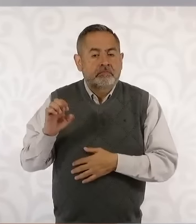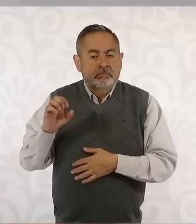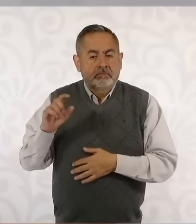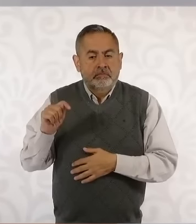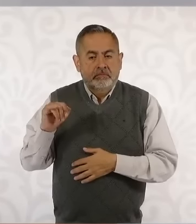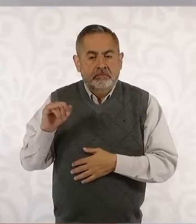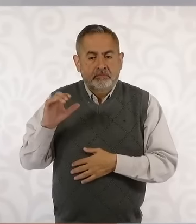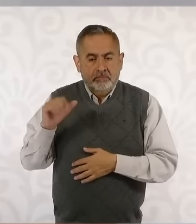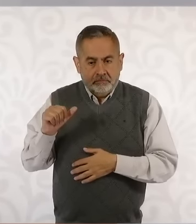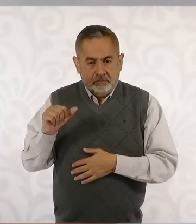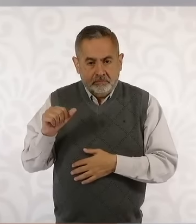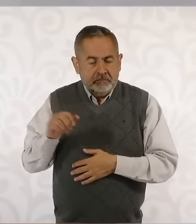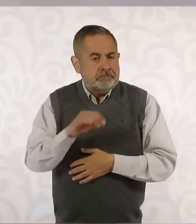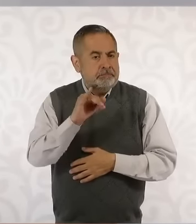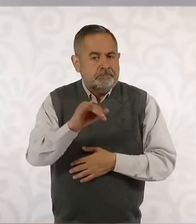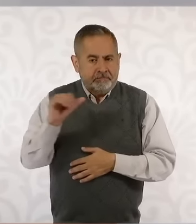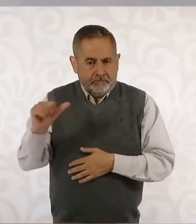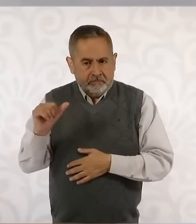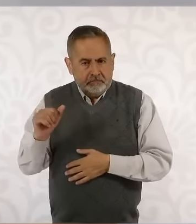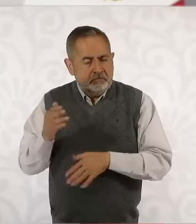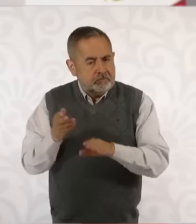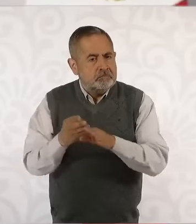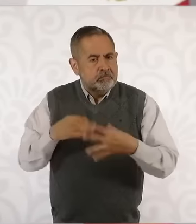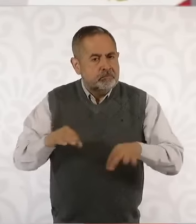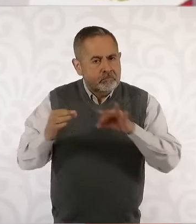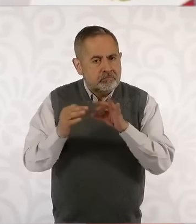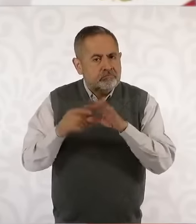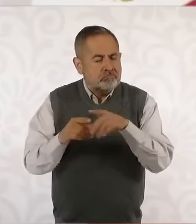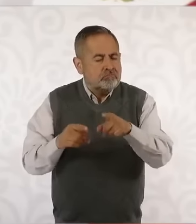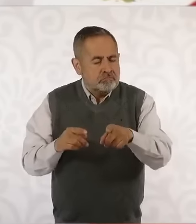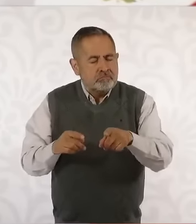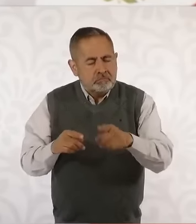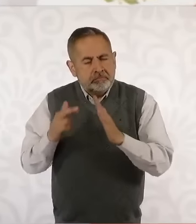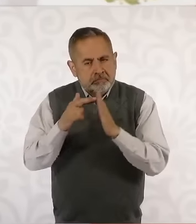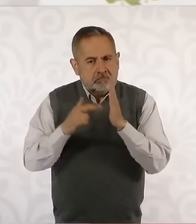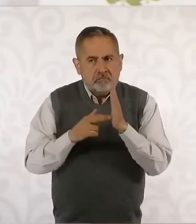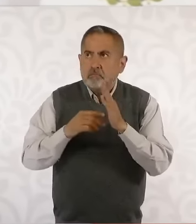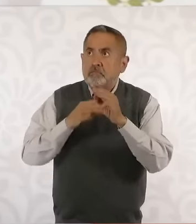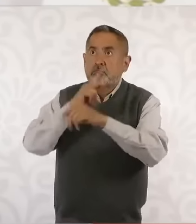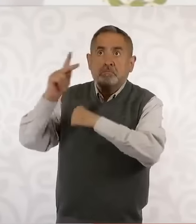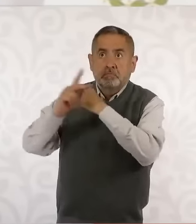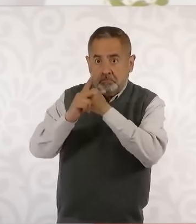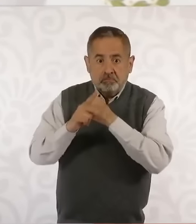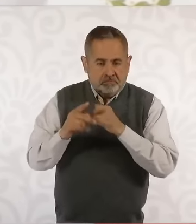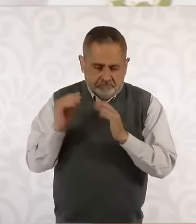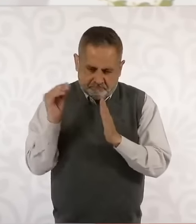artificial que es muy importante y que está siendo regulada ya en muchísimos países del mundo, que es